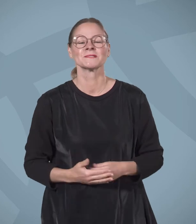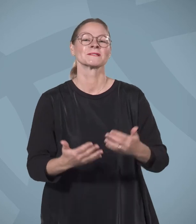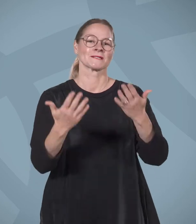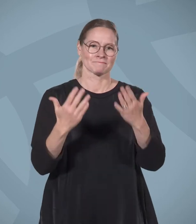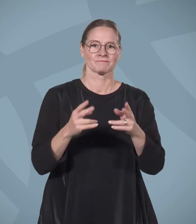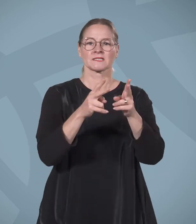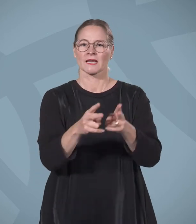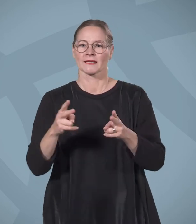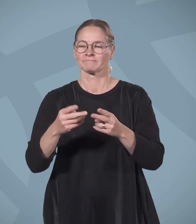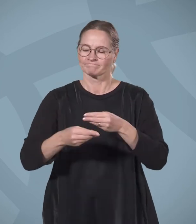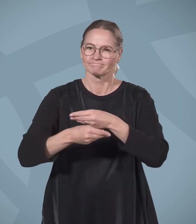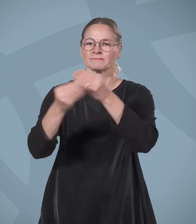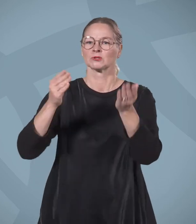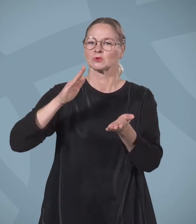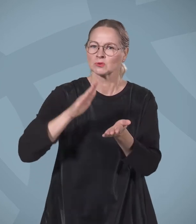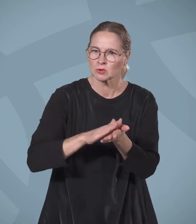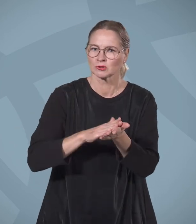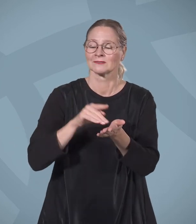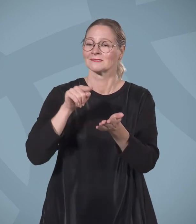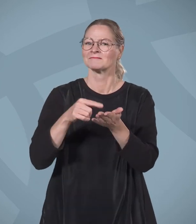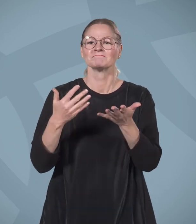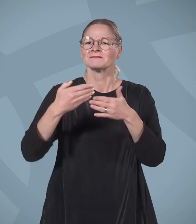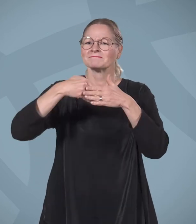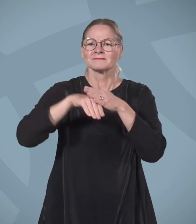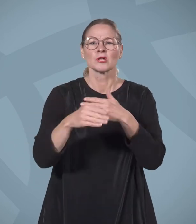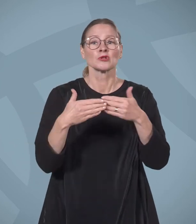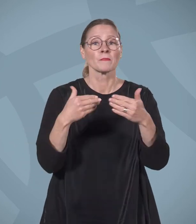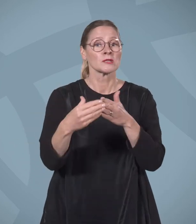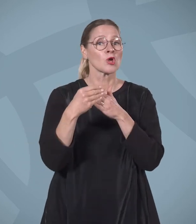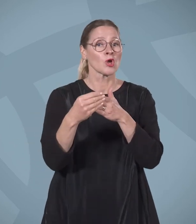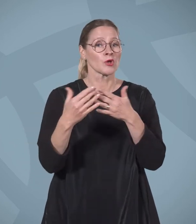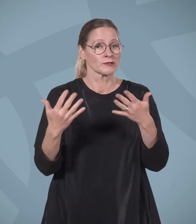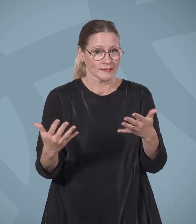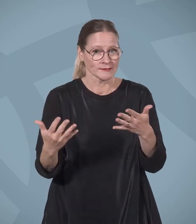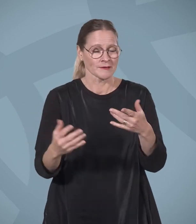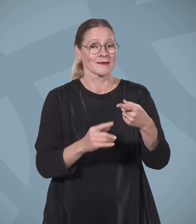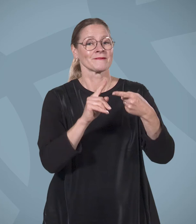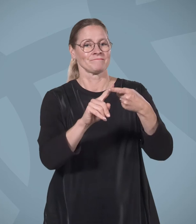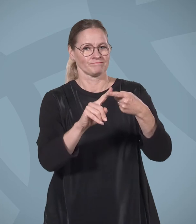Nyt annetut suositukset pitävät sisällään mm. seuraavia toimintaohjeita sairaaloille: